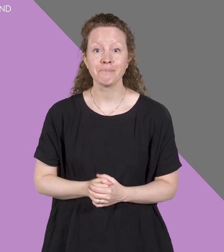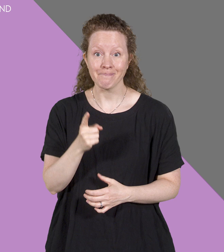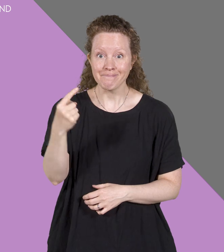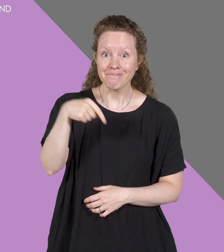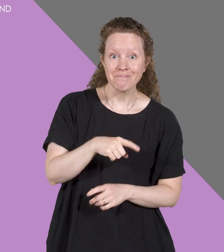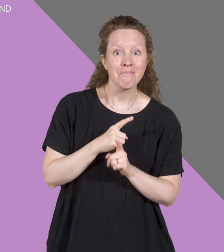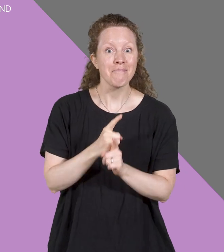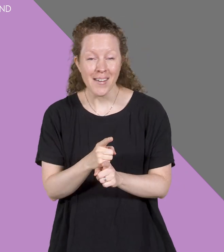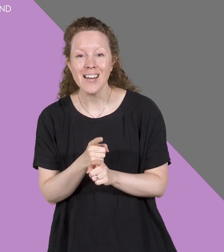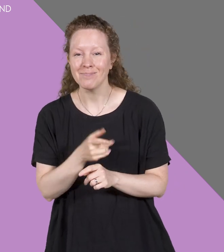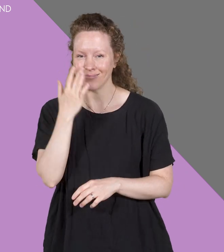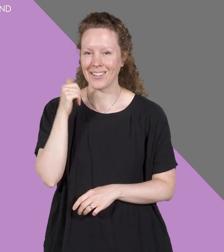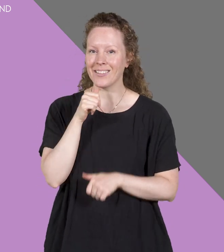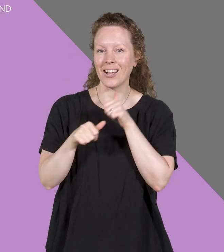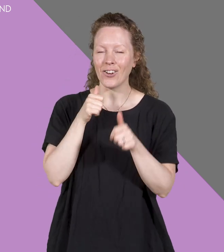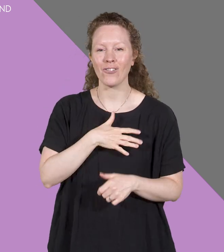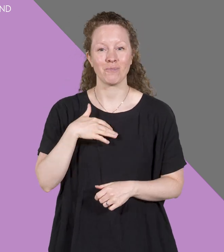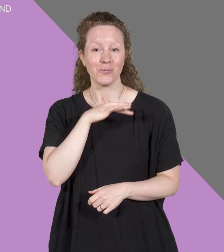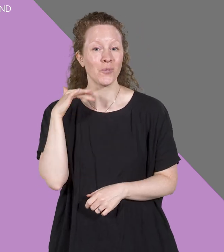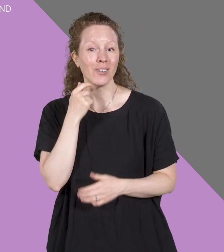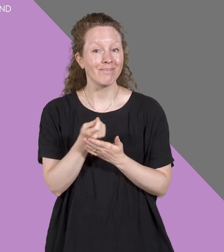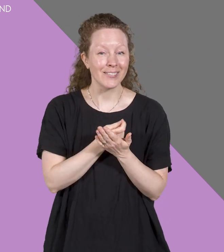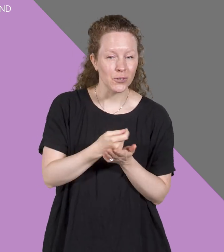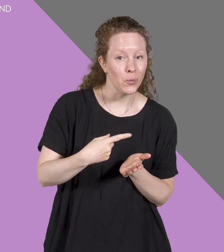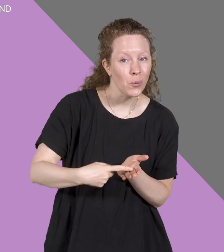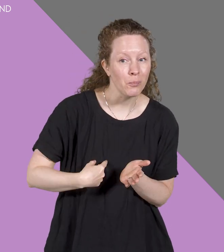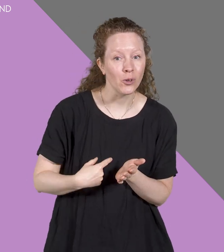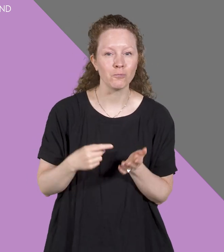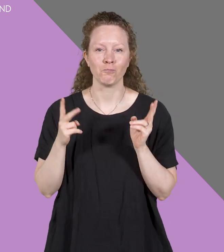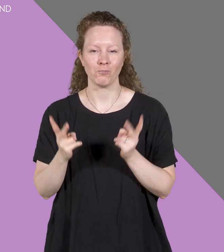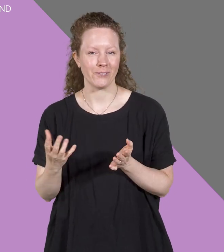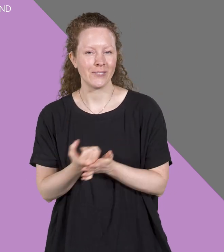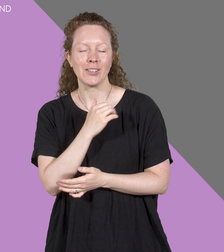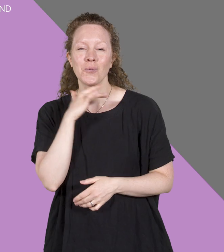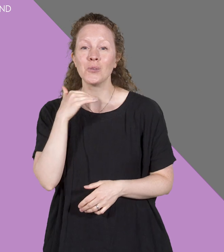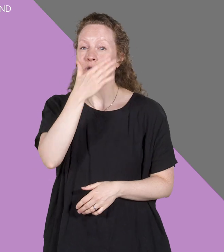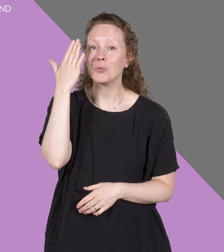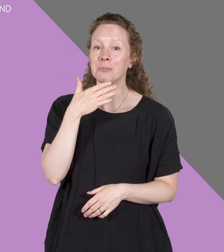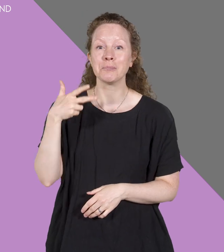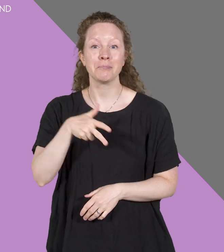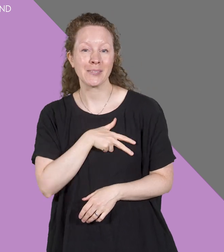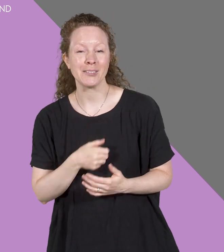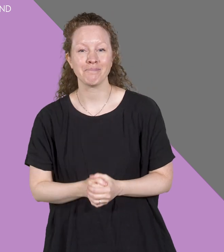Samtidigt kan du delta i vår roliga teckningsutmaning och vinna en roligt, - somrigt pris.